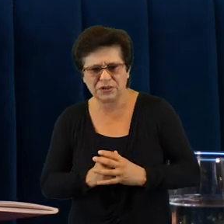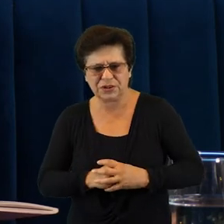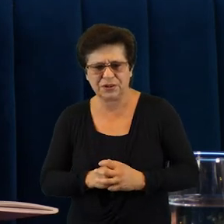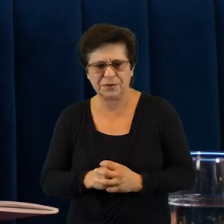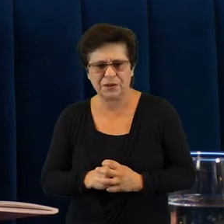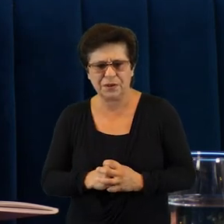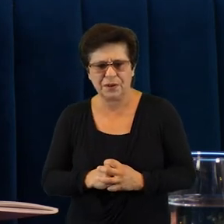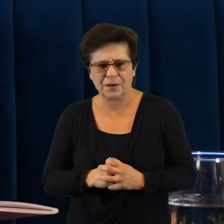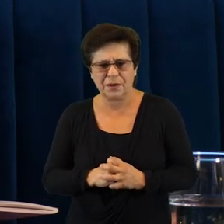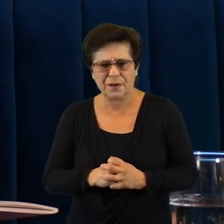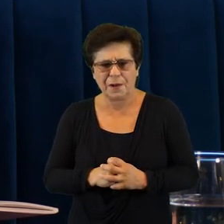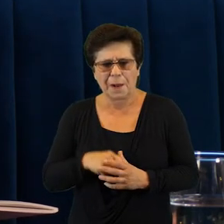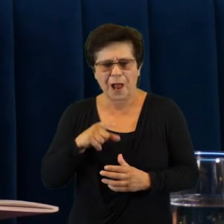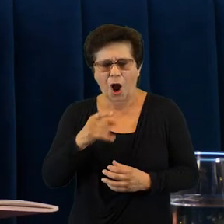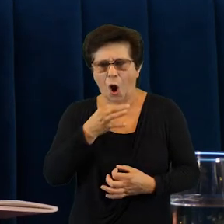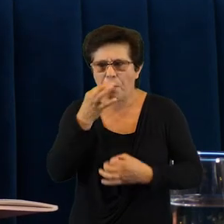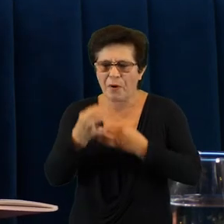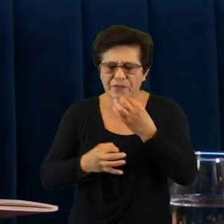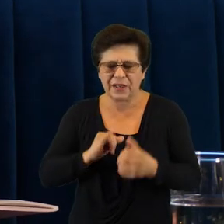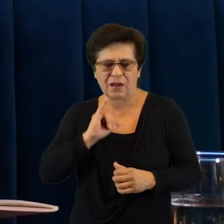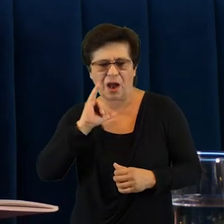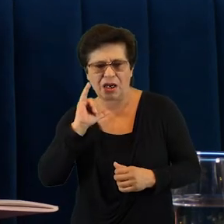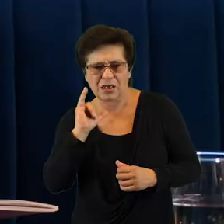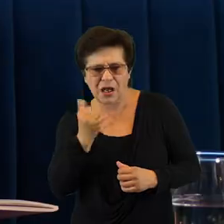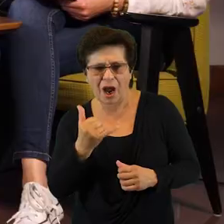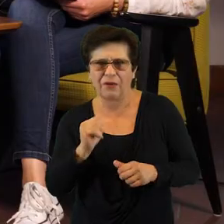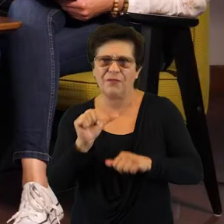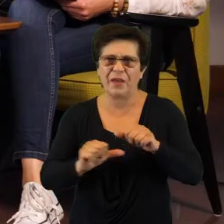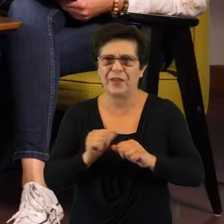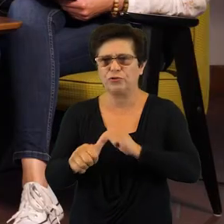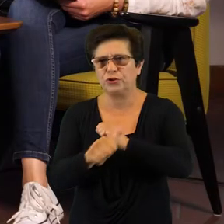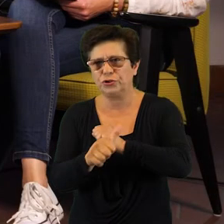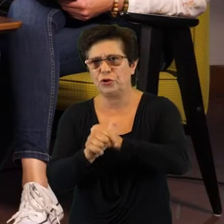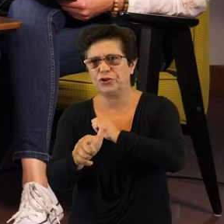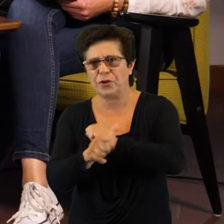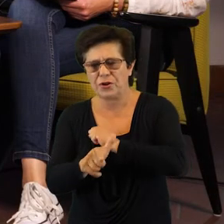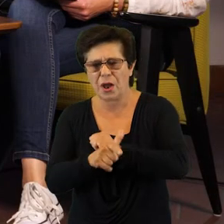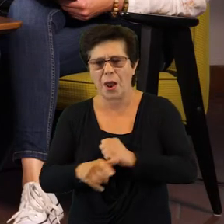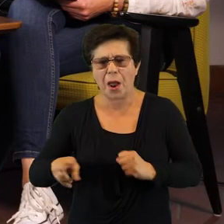Gdzie pani opowiada o tym, jak to na przełomie lat 60. i 70. minister kultury Motyka,